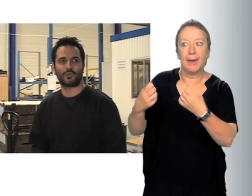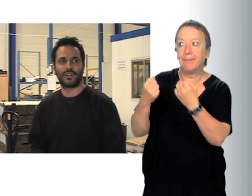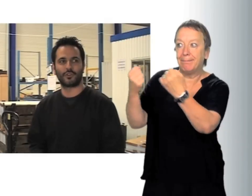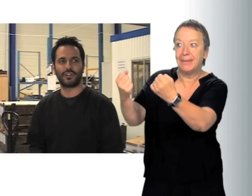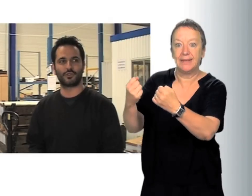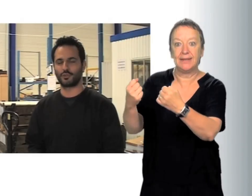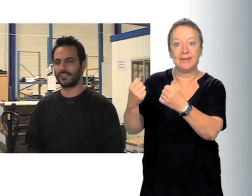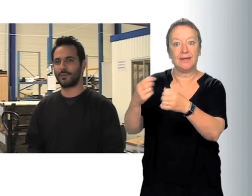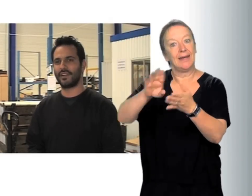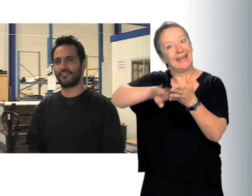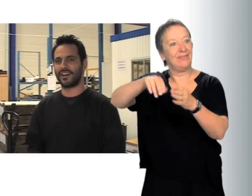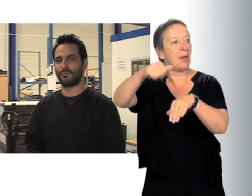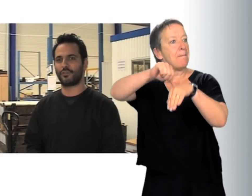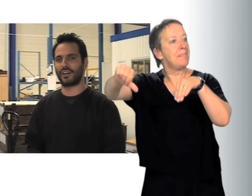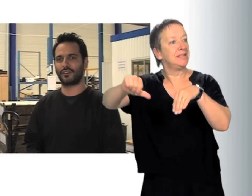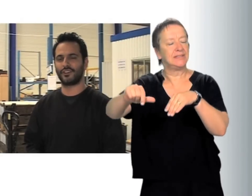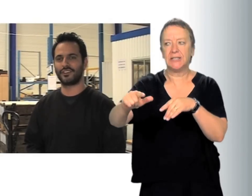On a trouvé la solution d'allumer les phares.